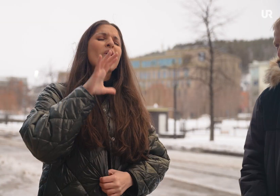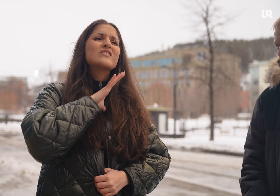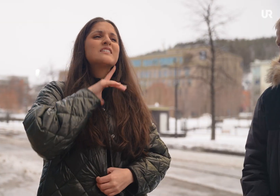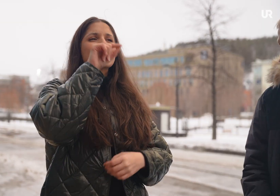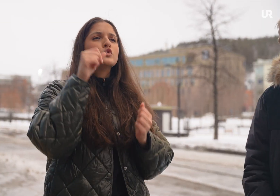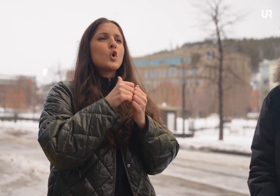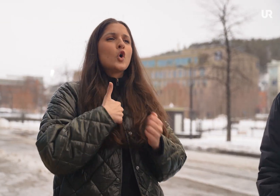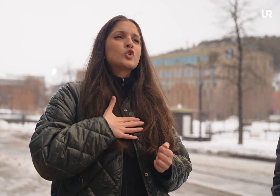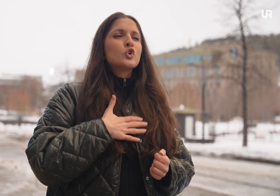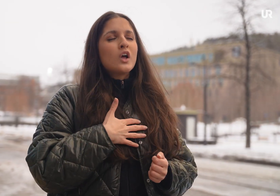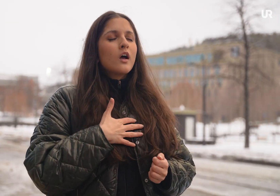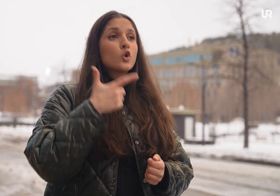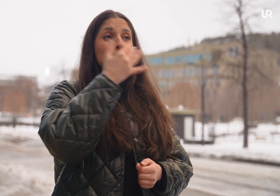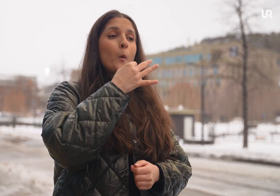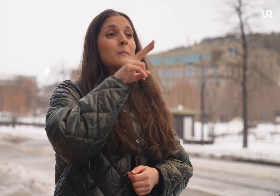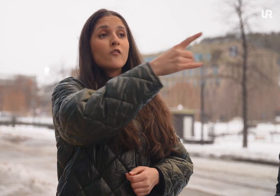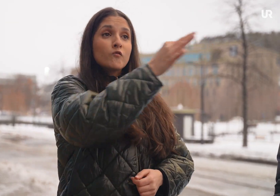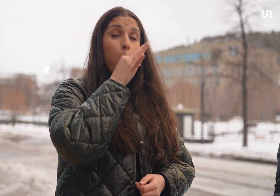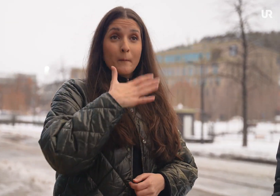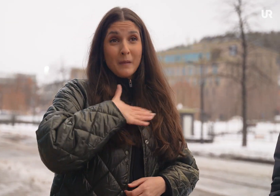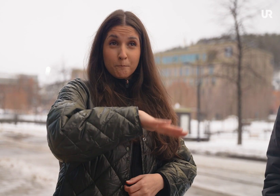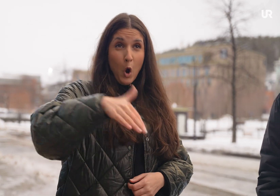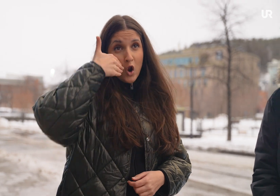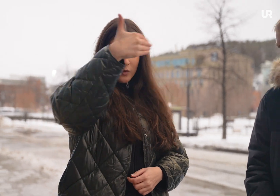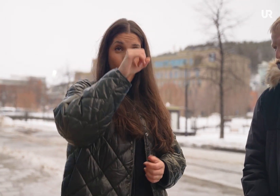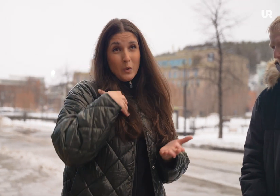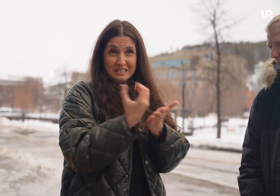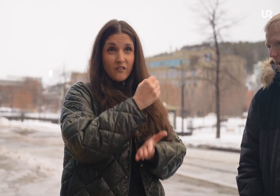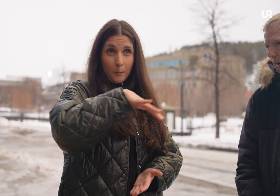Fast det kan ju uppstå lite knepiga diskussioner. Ett exempel var när jag och min hörande dejt pratade om framtiden-